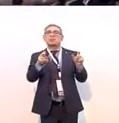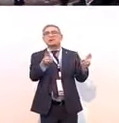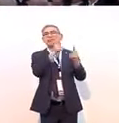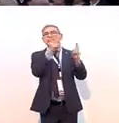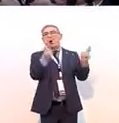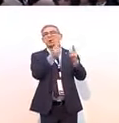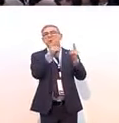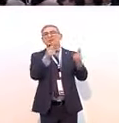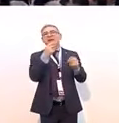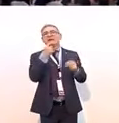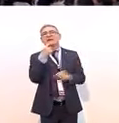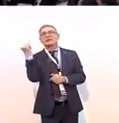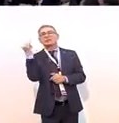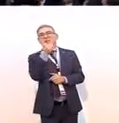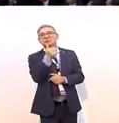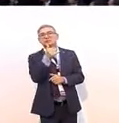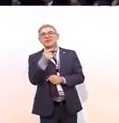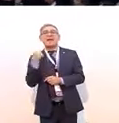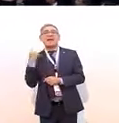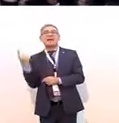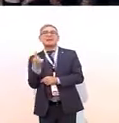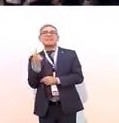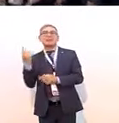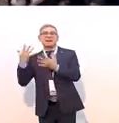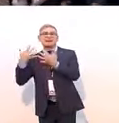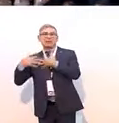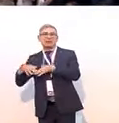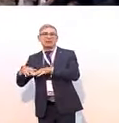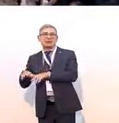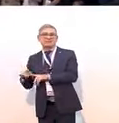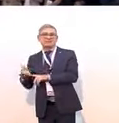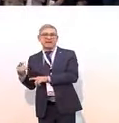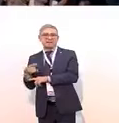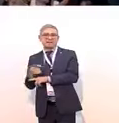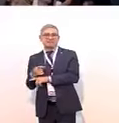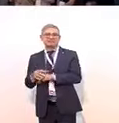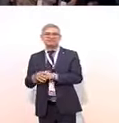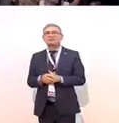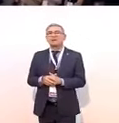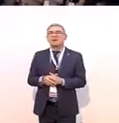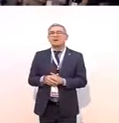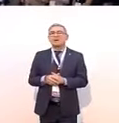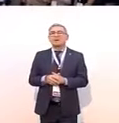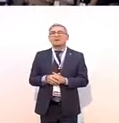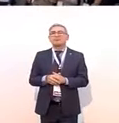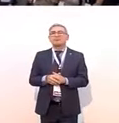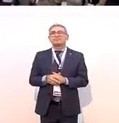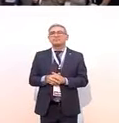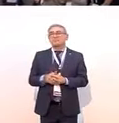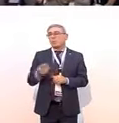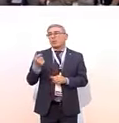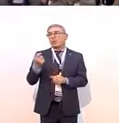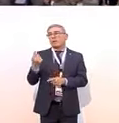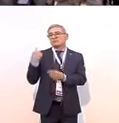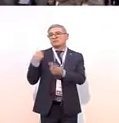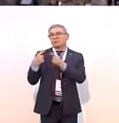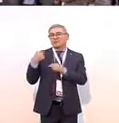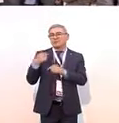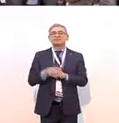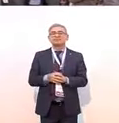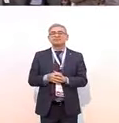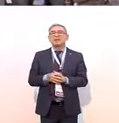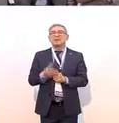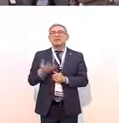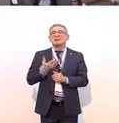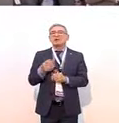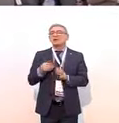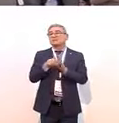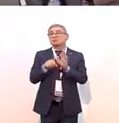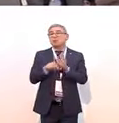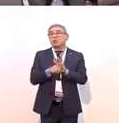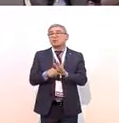Nei giorni scorsi è apparsa una storia, la storia di quel ragazzo che vedete, che è